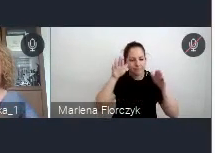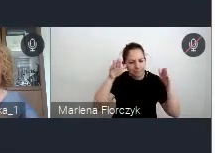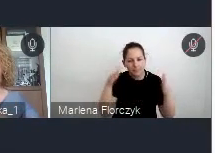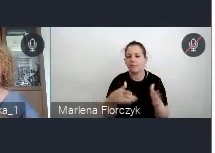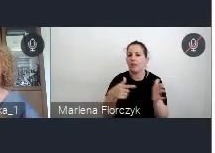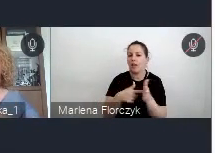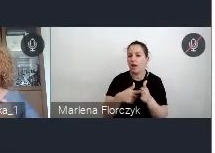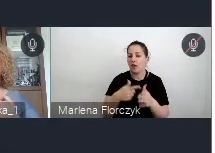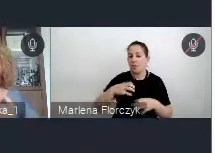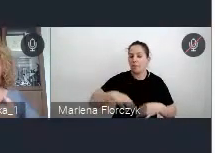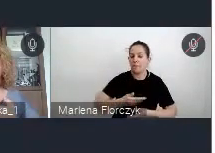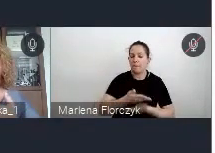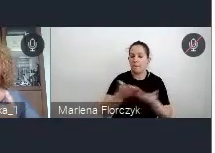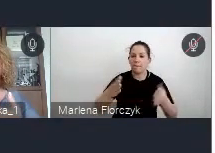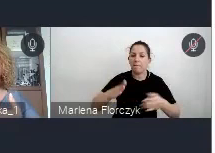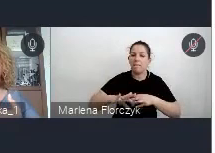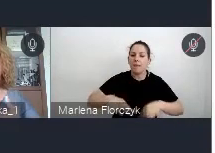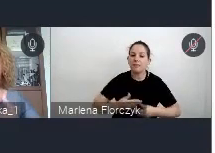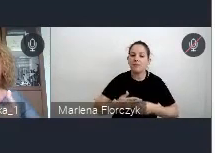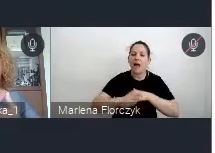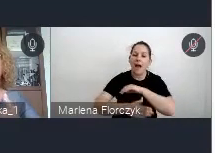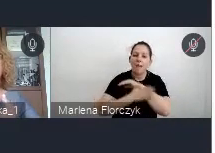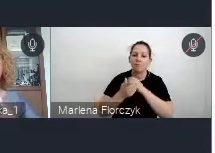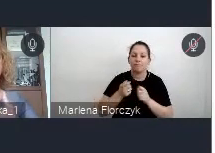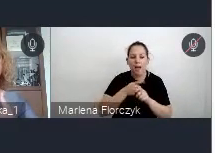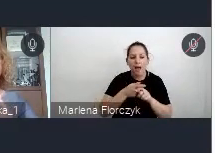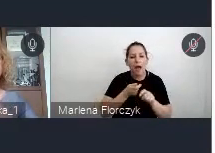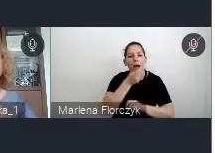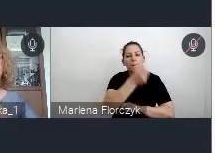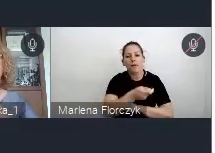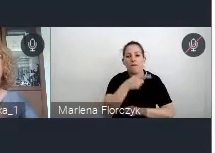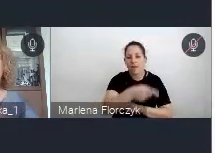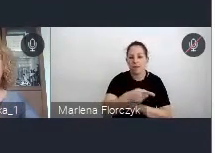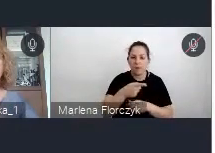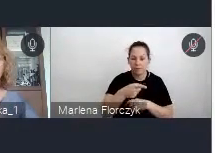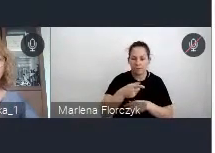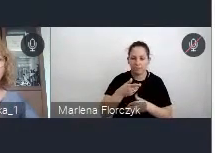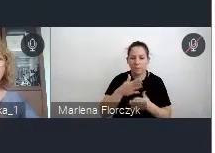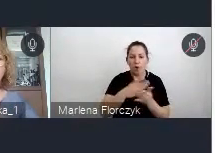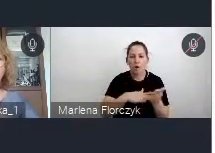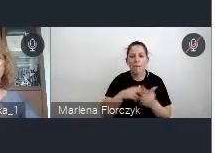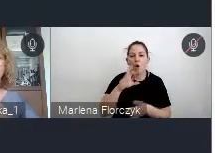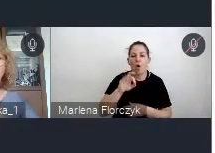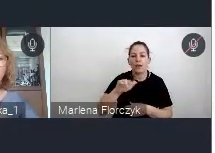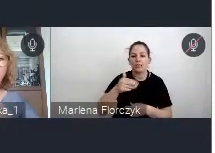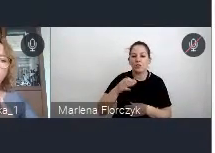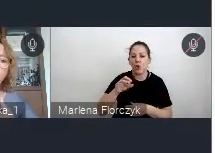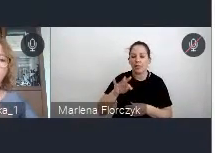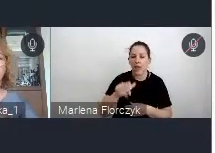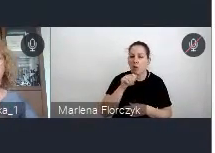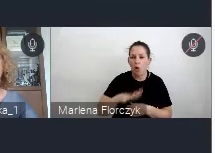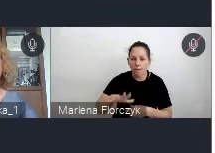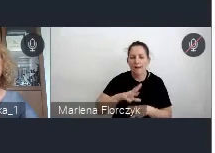żeby państwa wspierać w aplikowaniu do programu Horyzont Europa. Wszystkie nasze usługi, warsztaty, szkolenia,